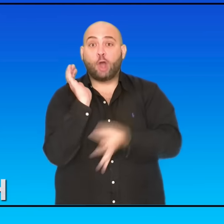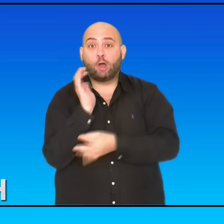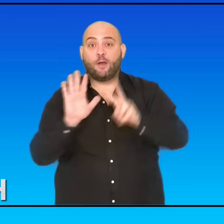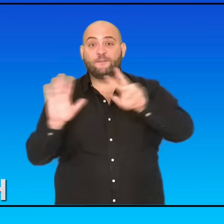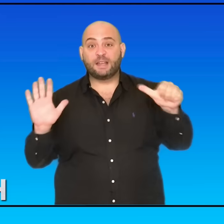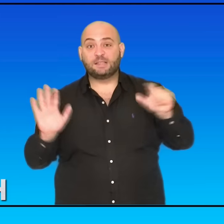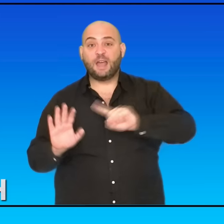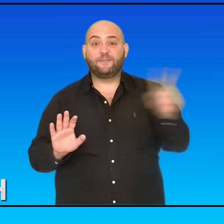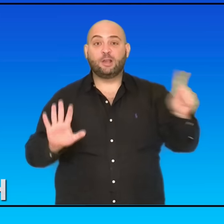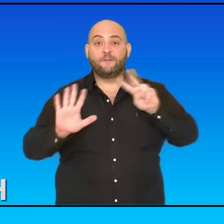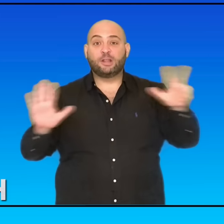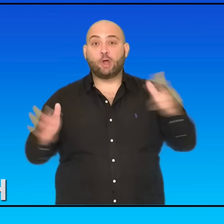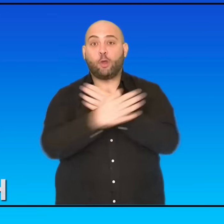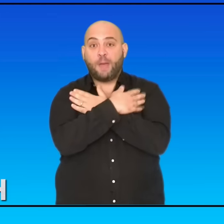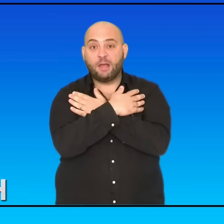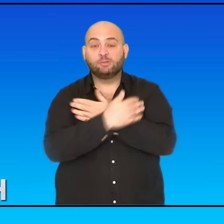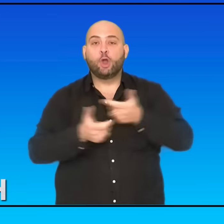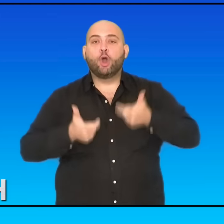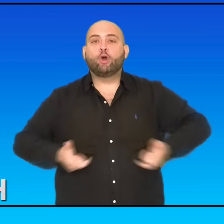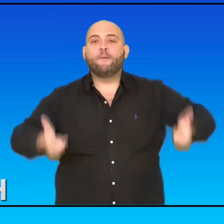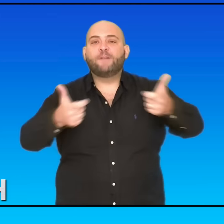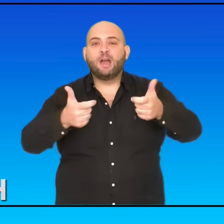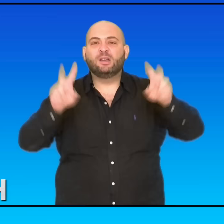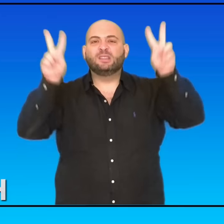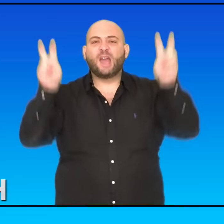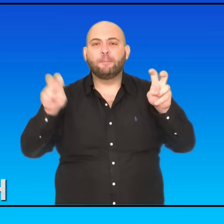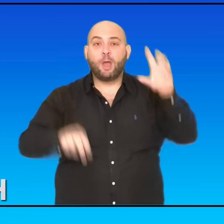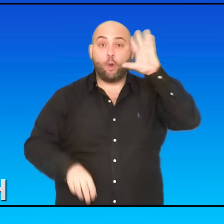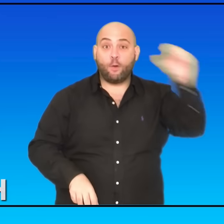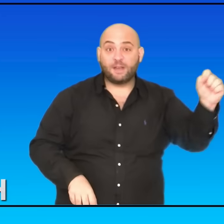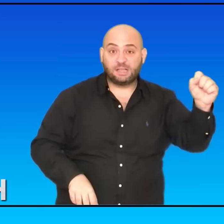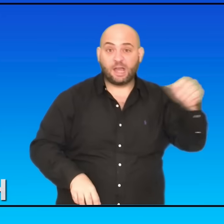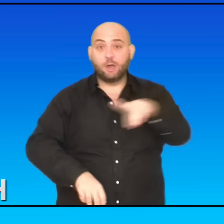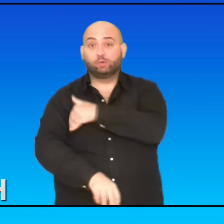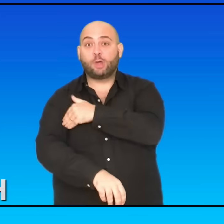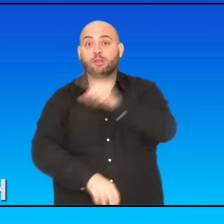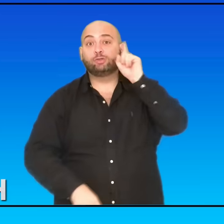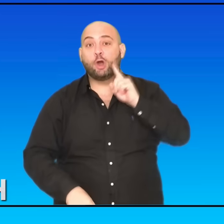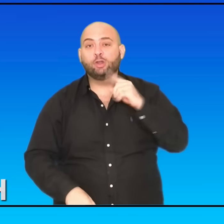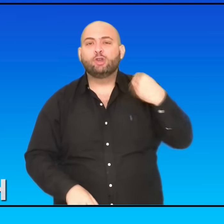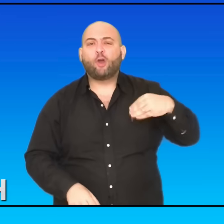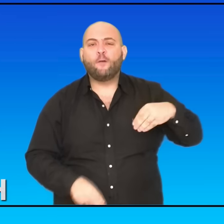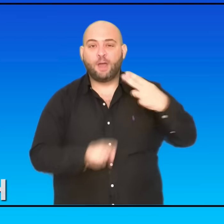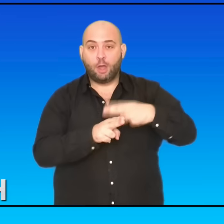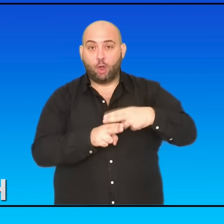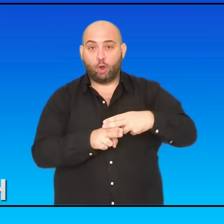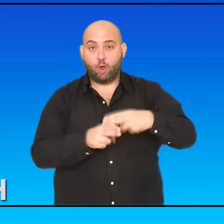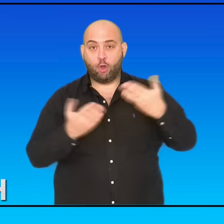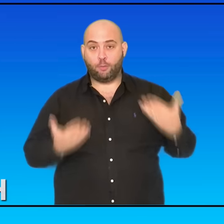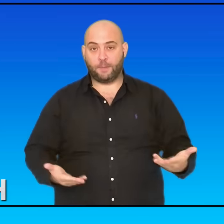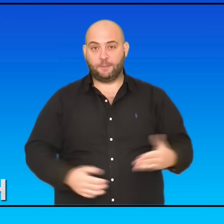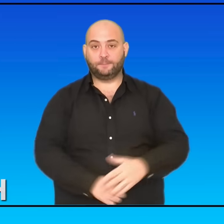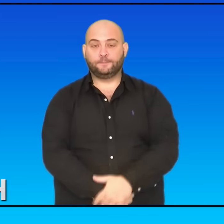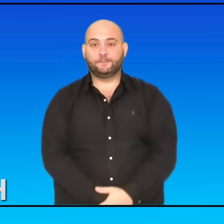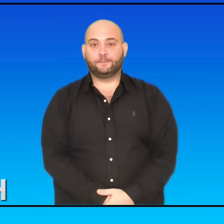Convegno “Università e studenti sordi” che si terrà a Roma dal 26 al 28 Maggio a Roma